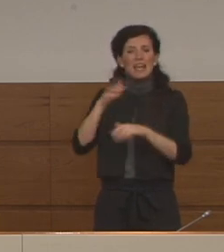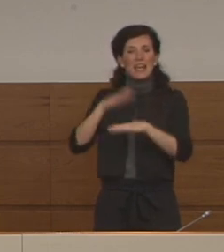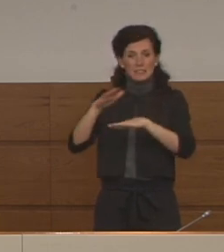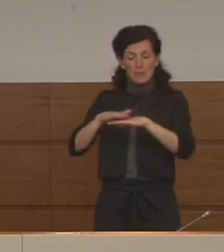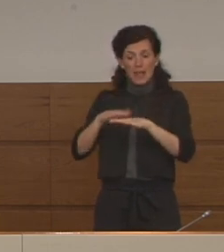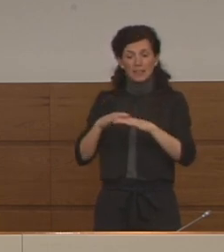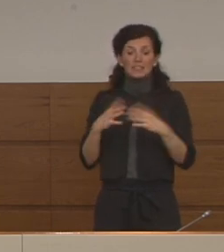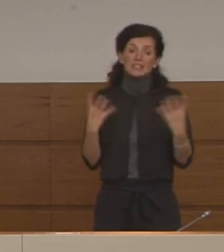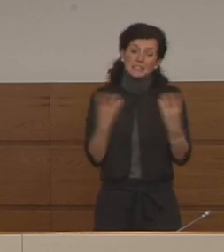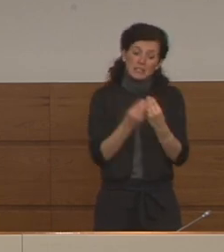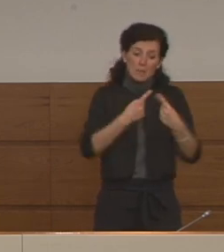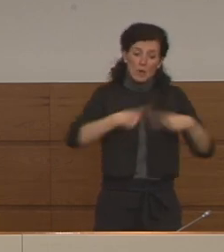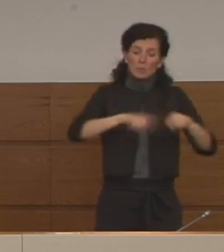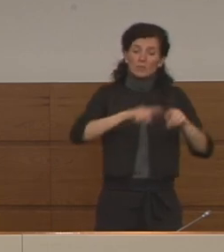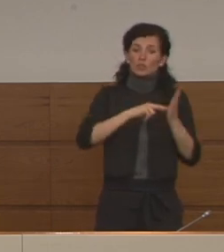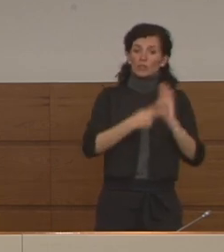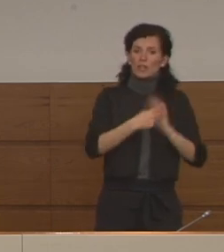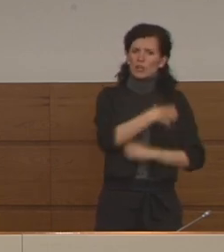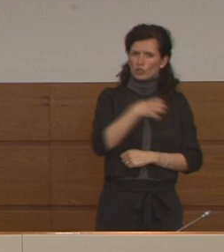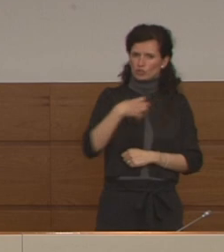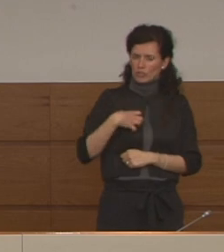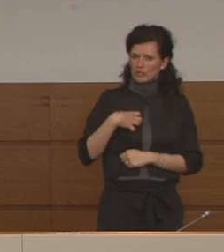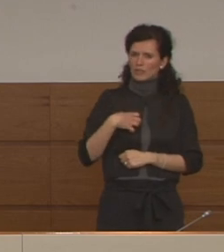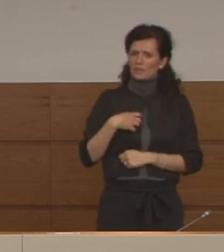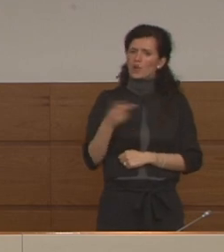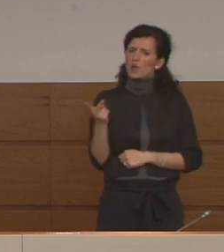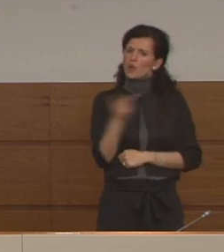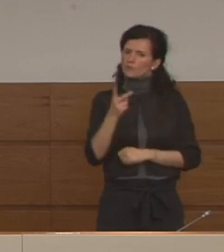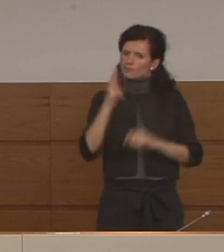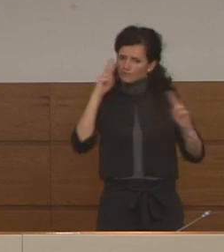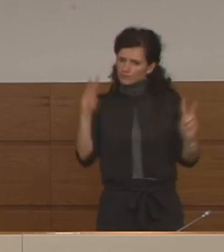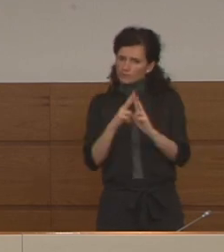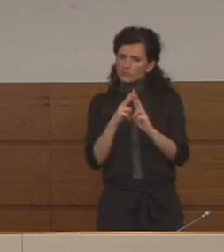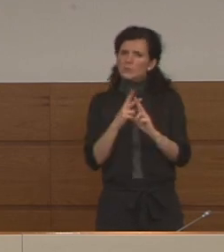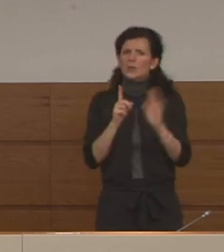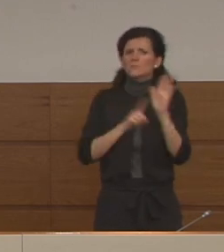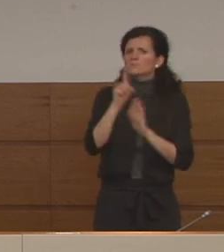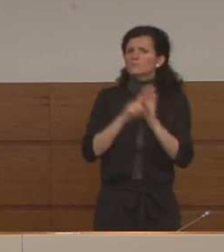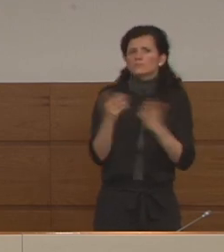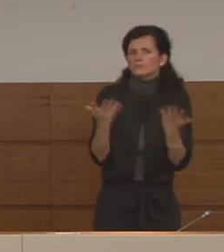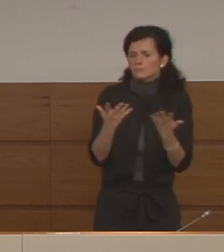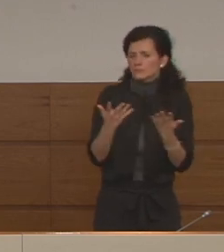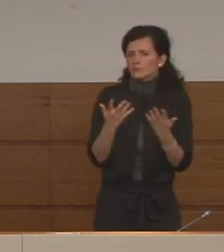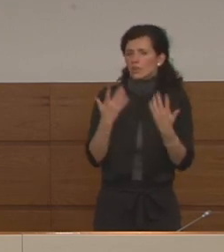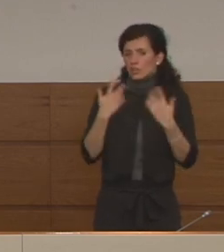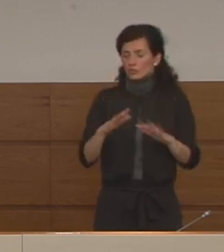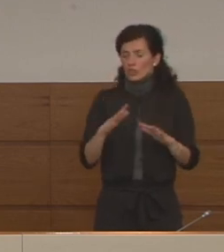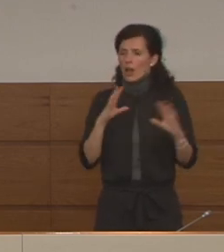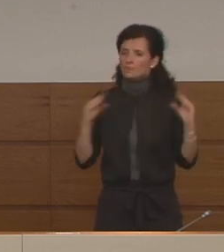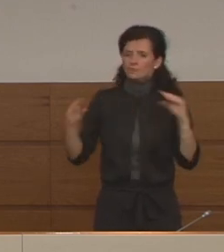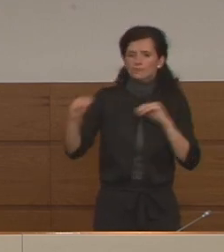Che cosa è venuto fuori? Perchè si parla tanto in queste ore di riapertura di